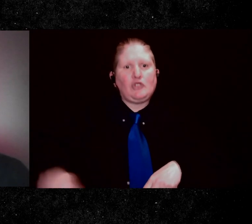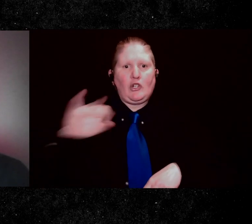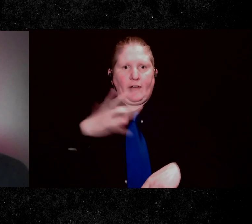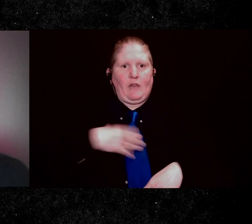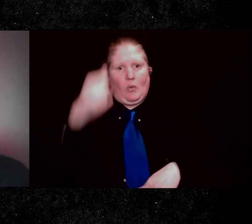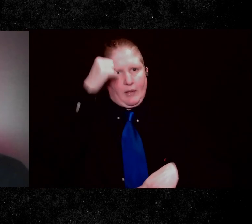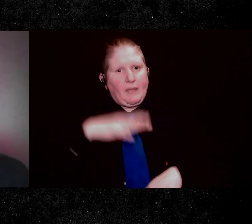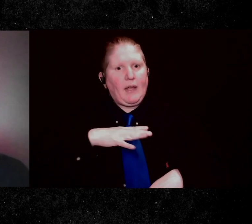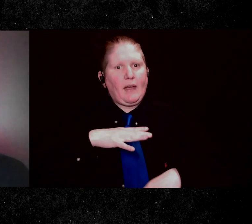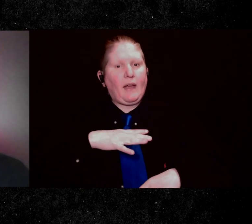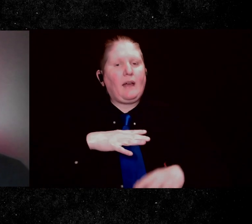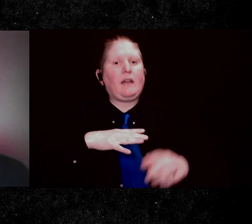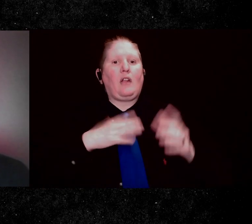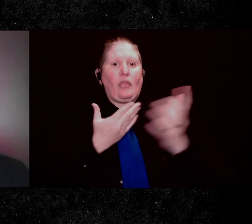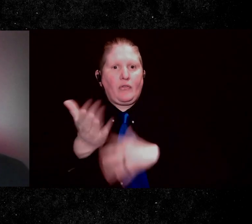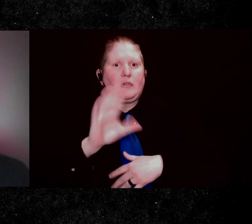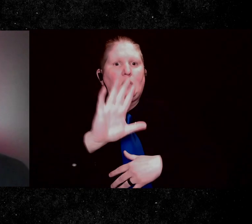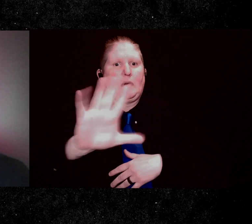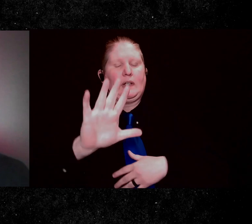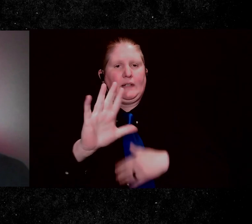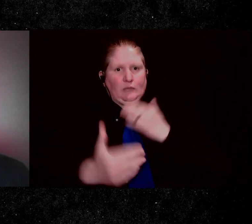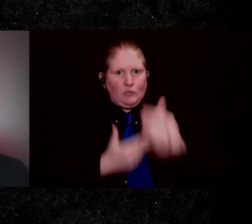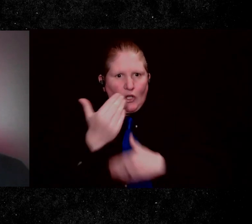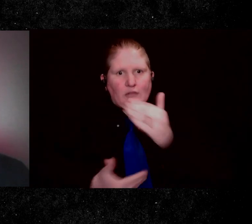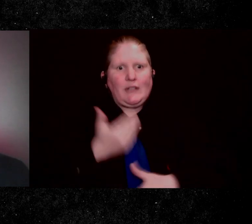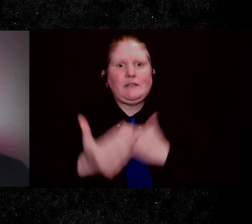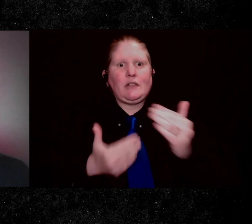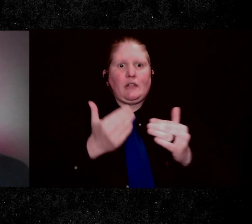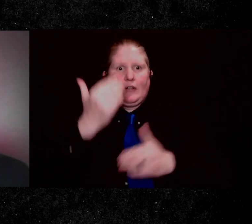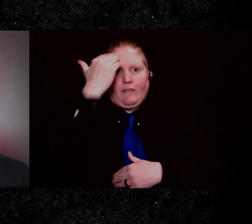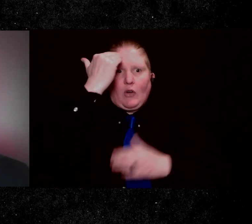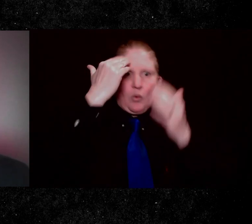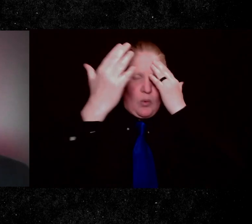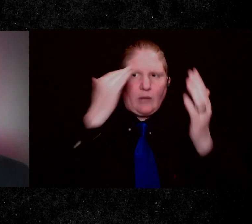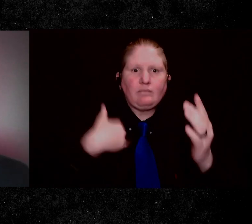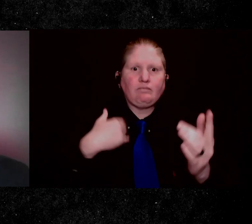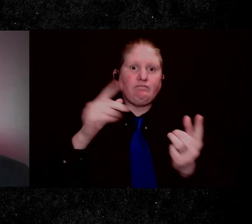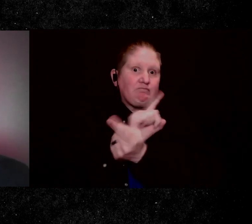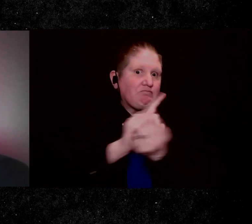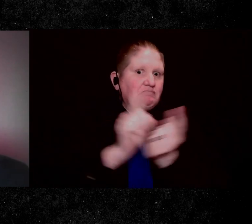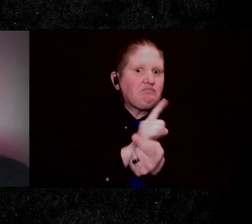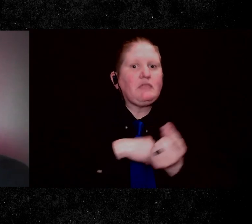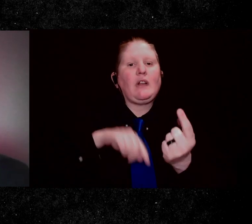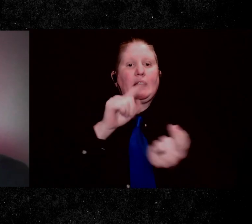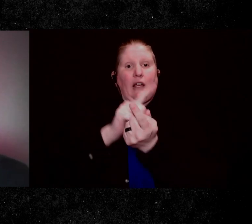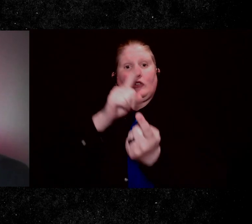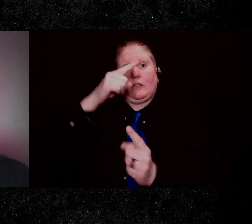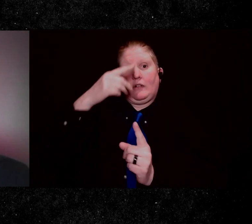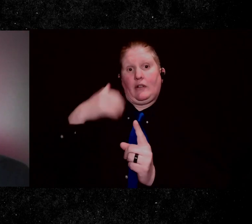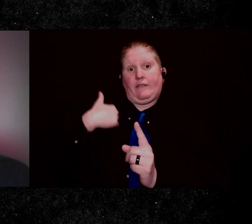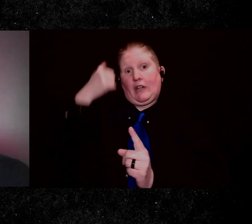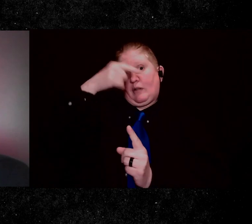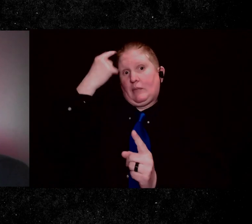de las narrativas de los principales medios de comunicación. Pero a través de su propio proceso de despertar y a traves de un encuentro con un joven negro en la calle,